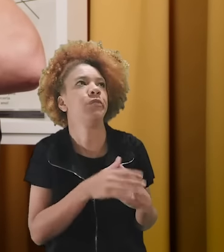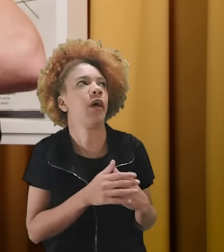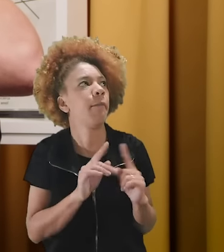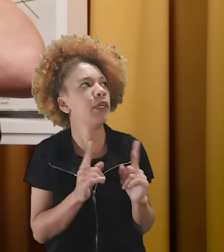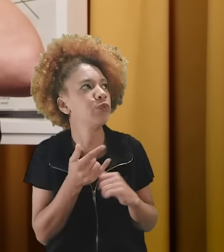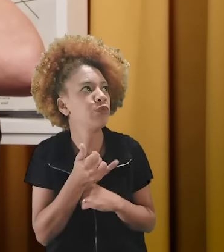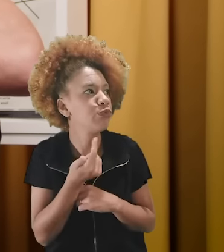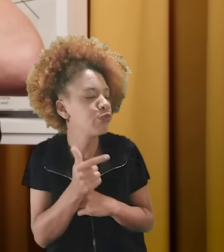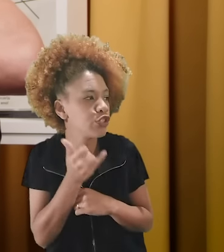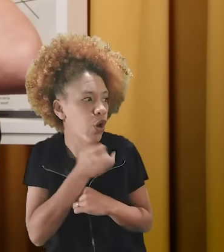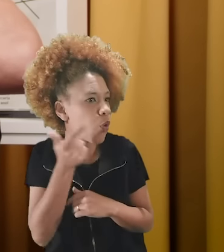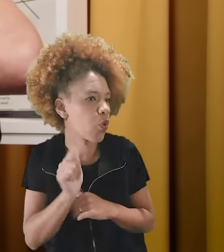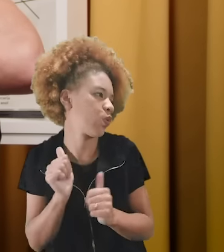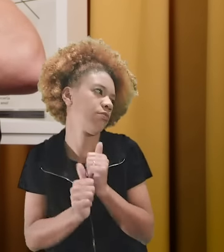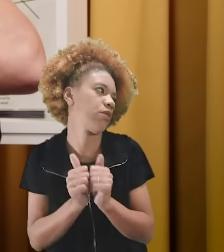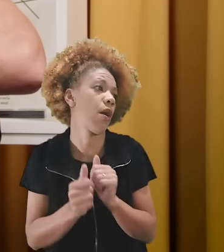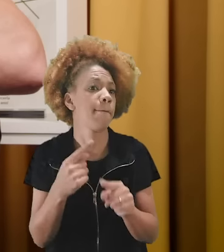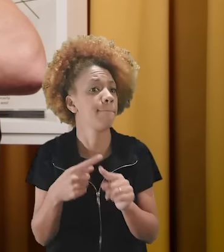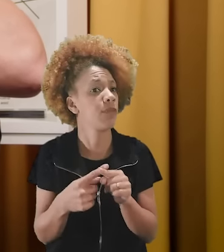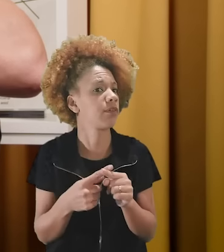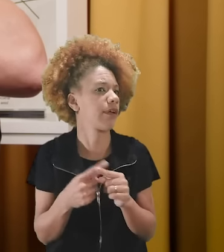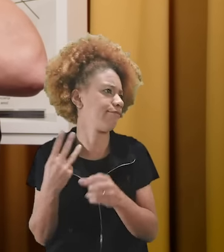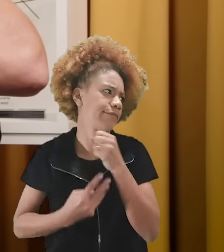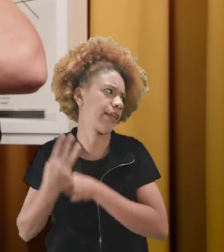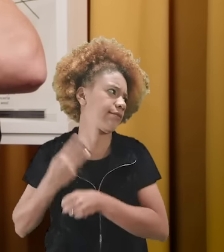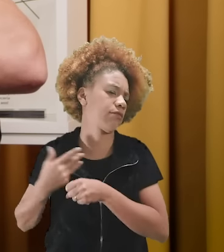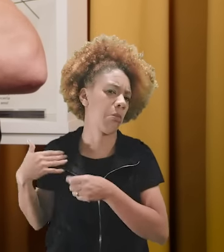mas não tinha narradora em outros esportes também né porque isso daí é uma coisa de TR anos para cá